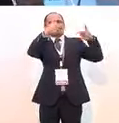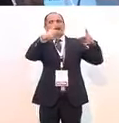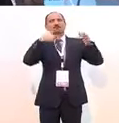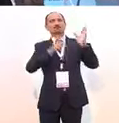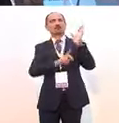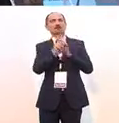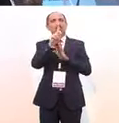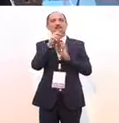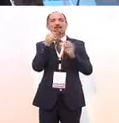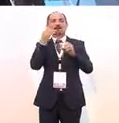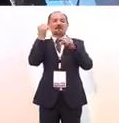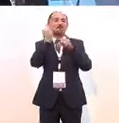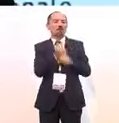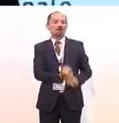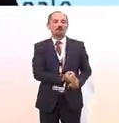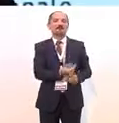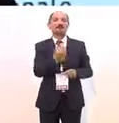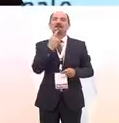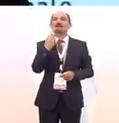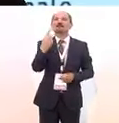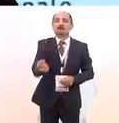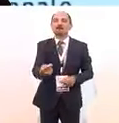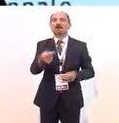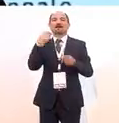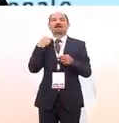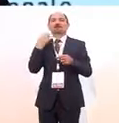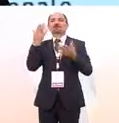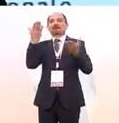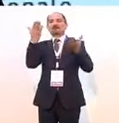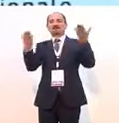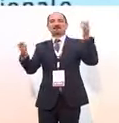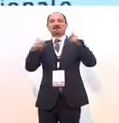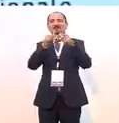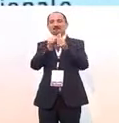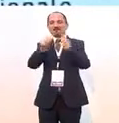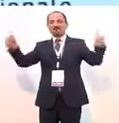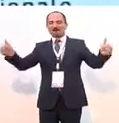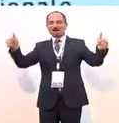è fondamentale dire che c’è una bella differenza tra il dare una mano al ceto medio